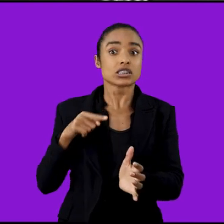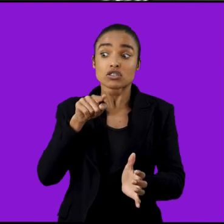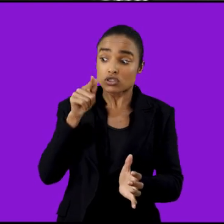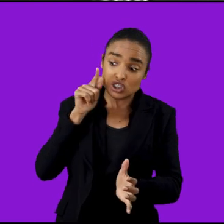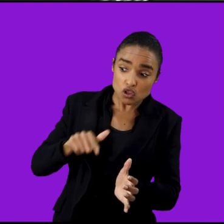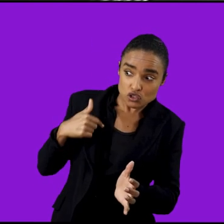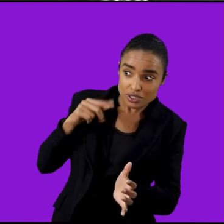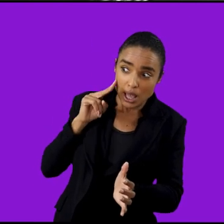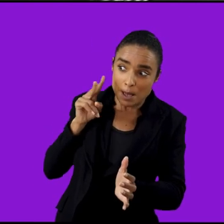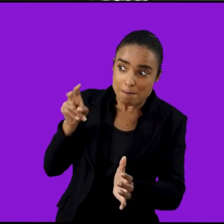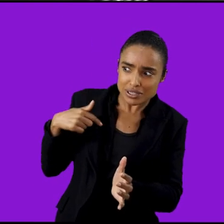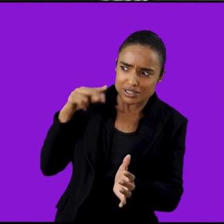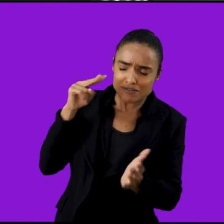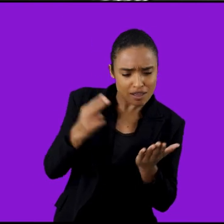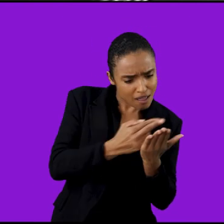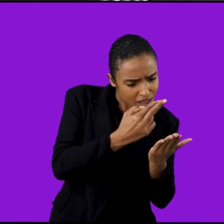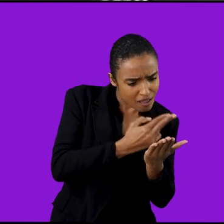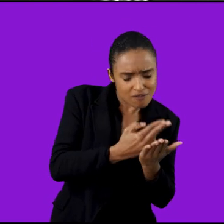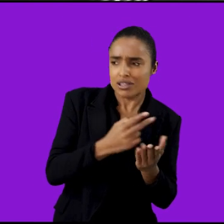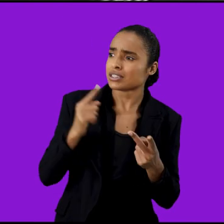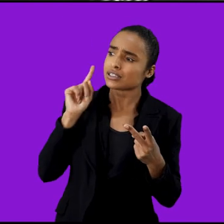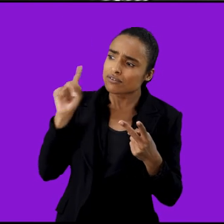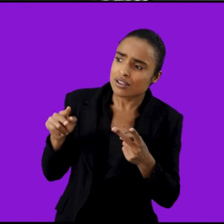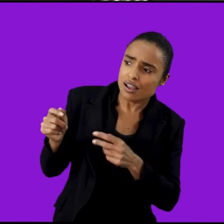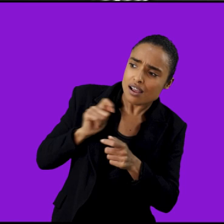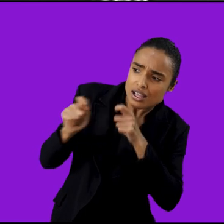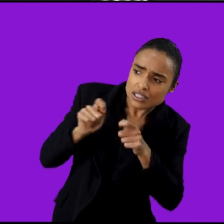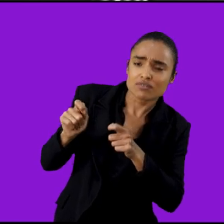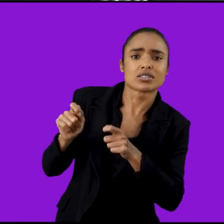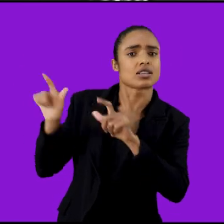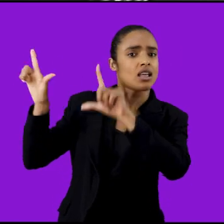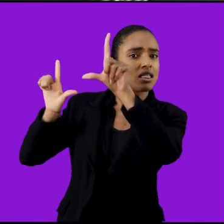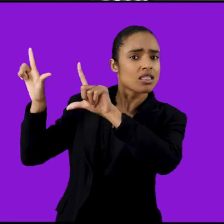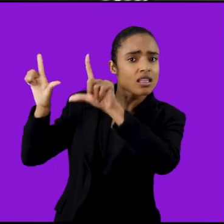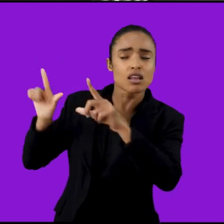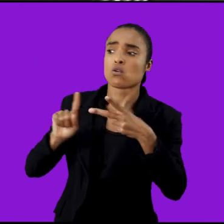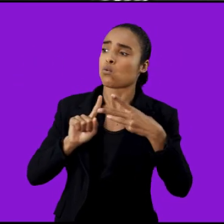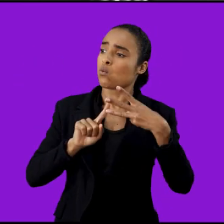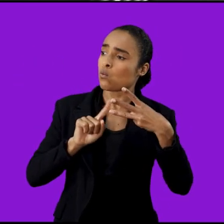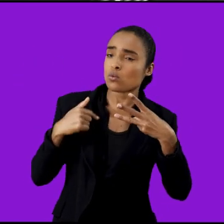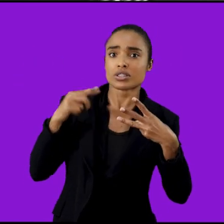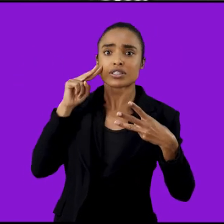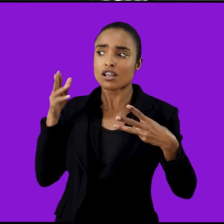ver você, seja numa revista, seja uma entrevista no canal, seja no evento, seja na Preta Hub,